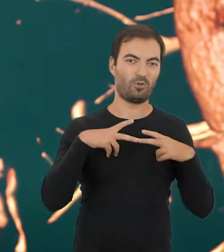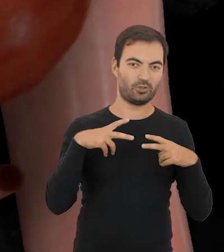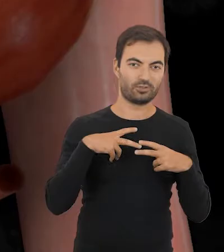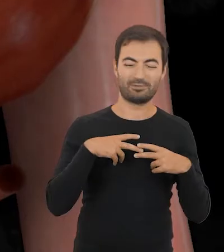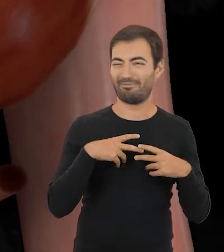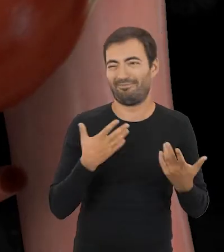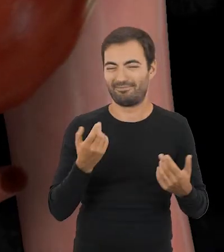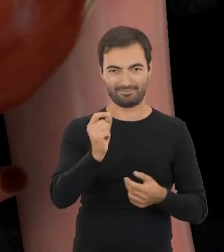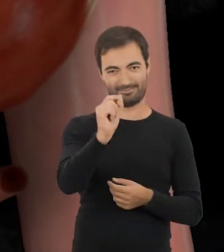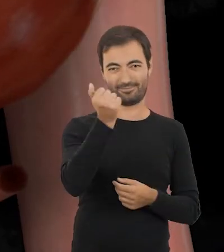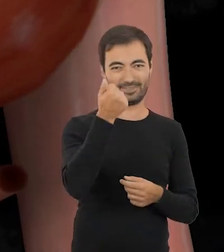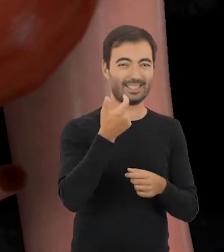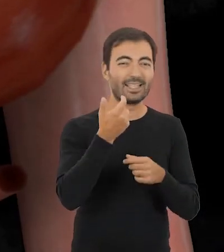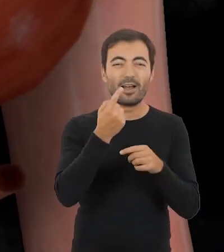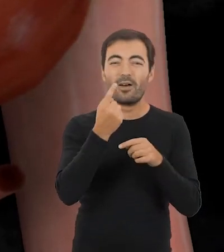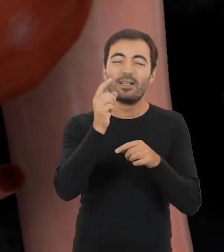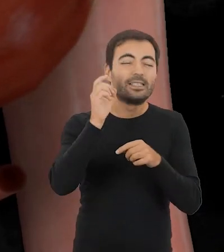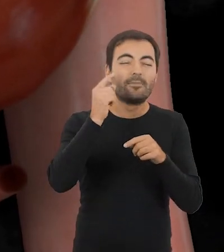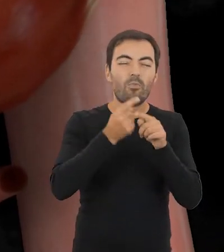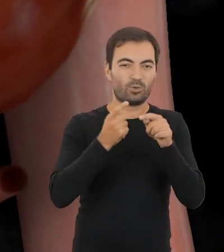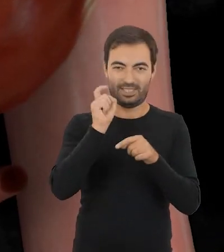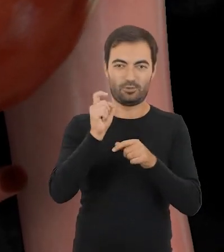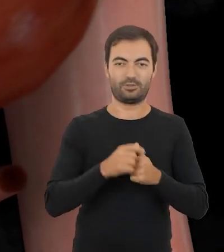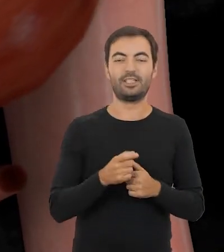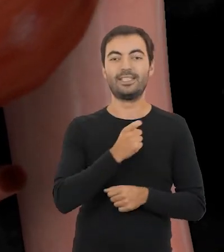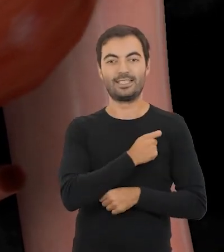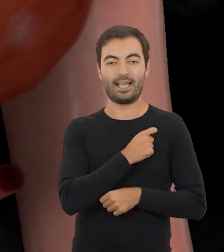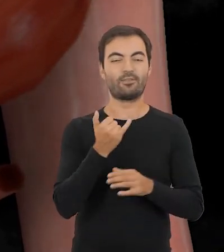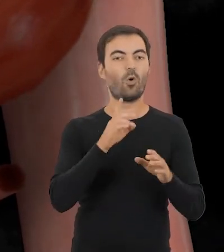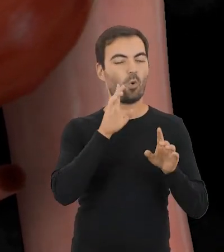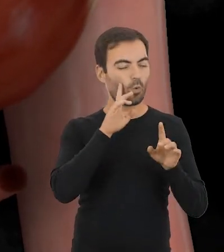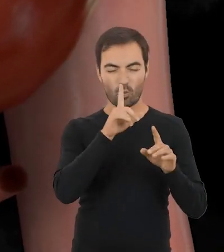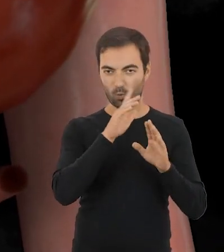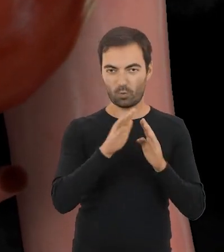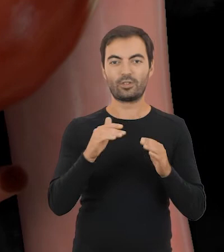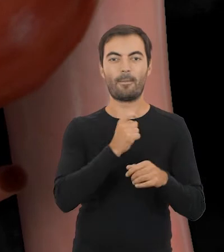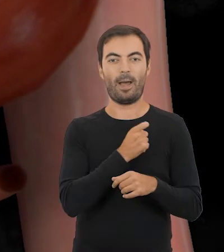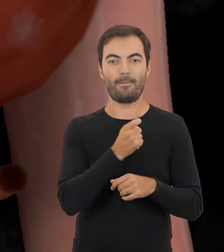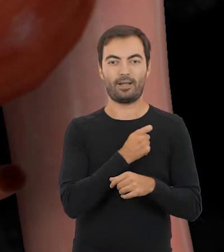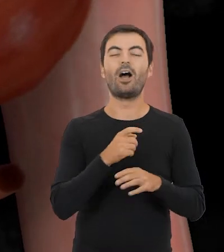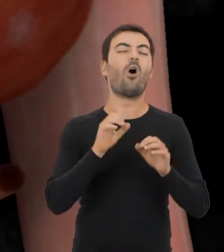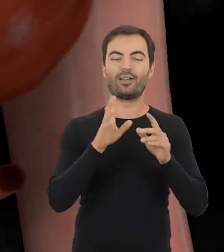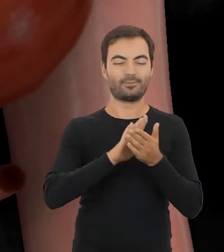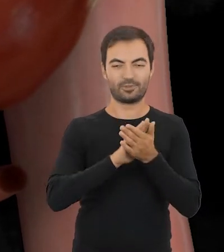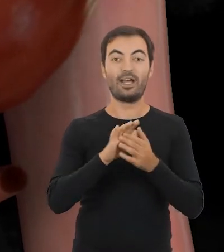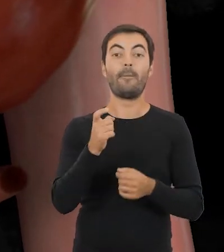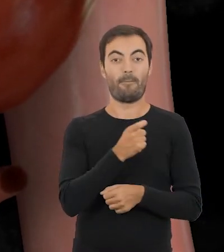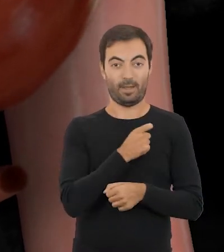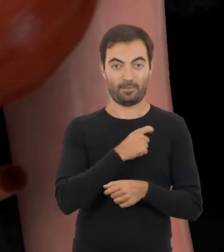Powiedziałem, że serce bije w równym tempie, ściślej rzecz ujmując biłoby w równym tempie, gdyby nie impulsy zewnętrzne